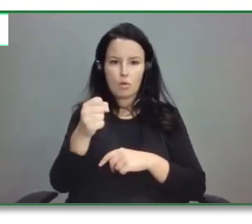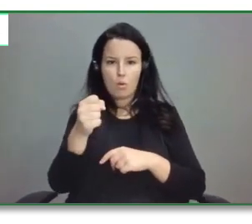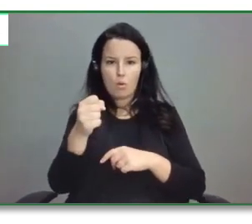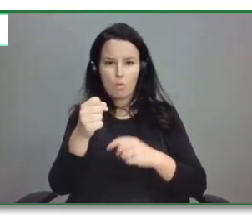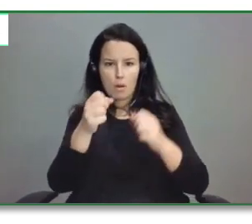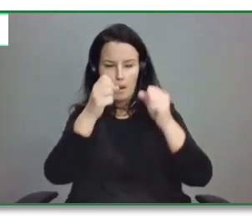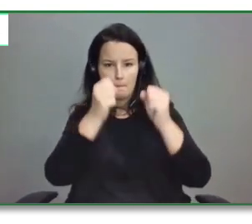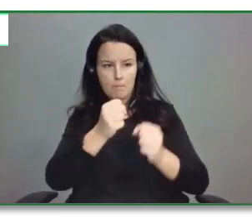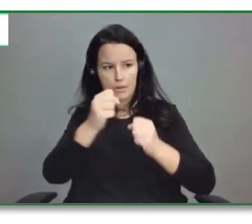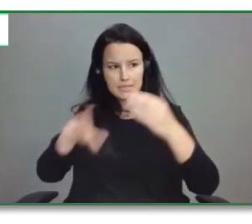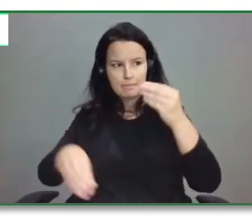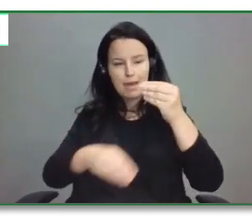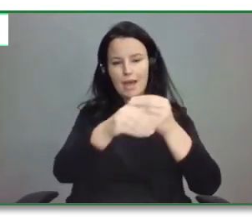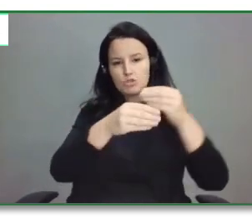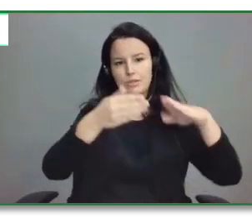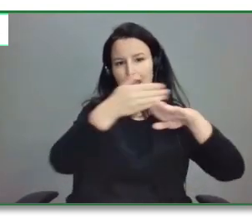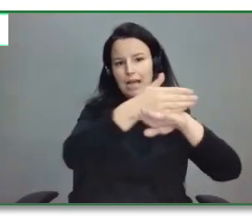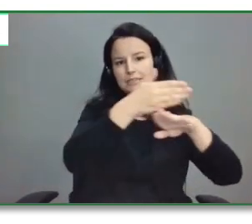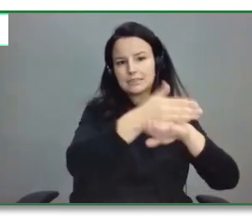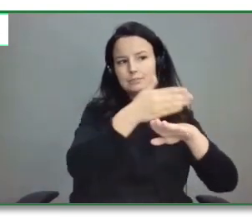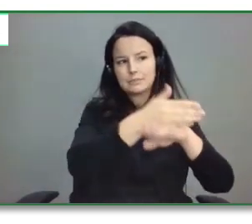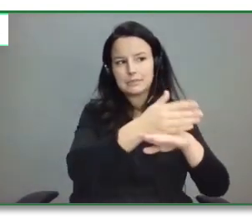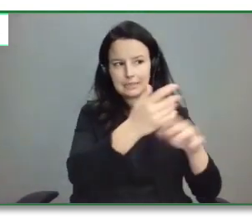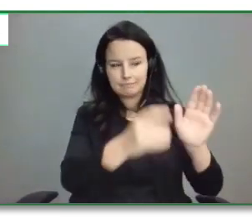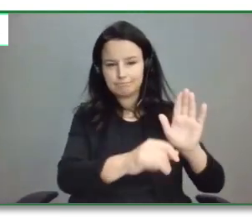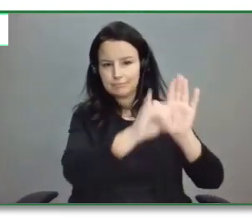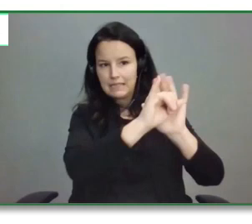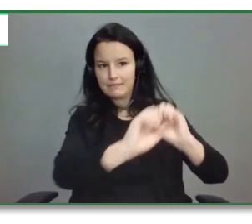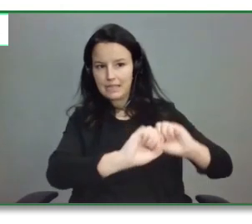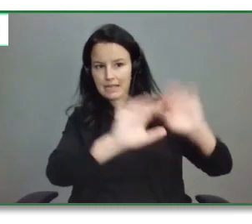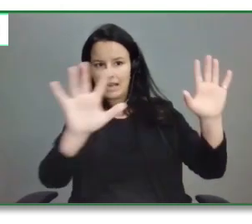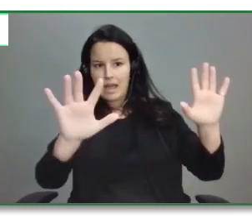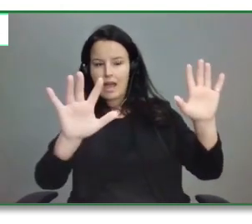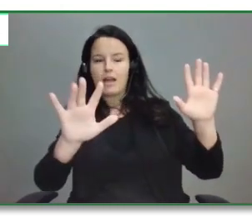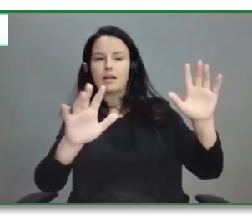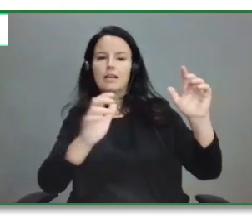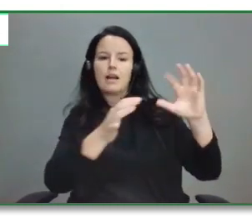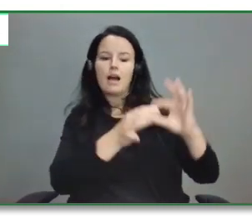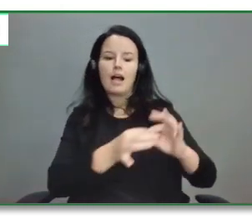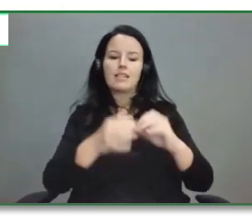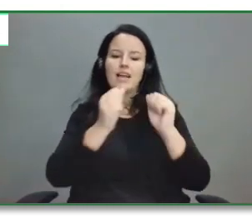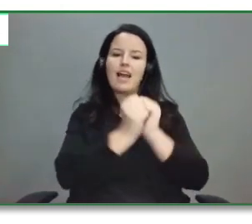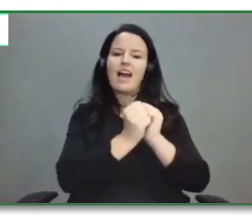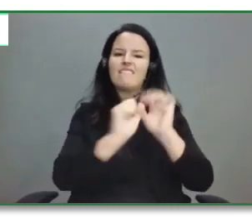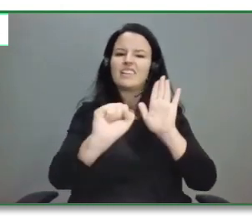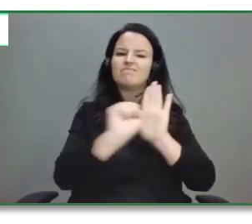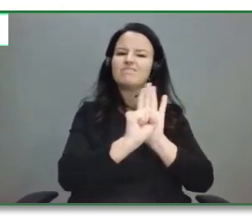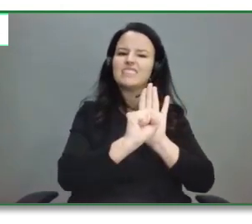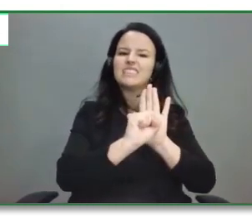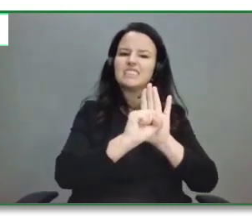le site web identifié par les autops international